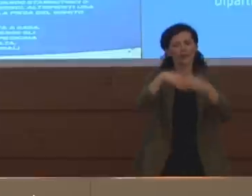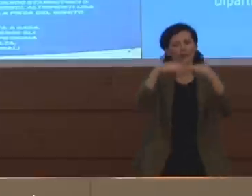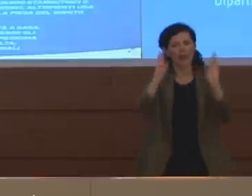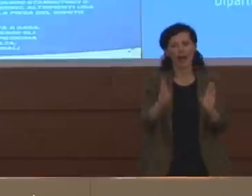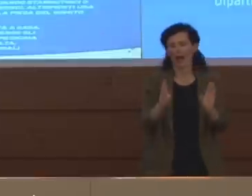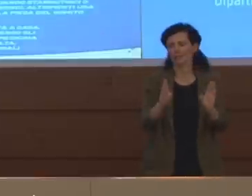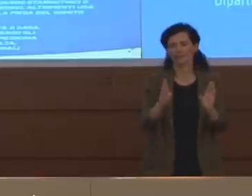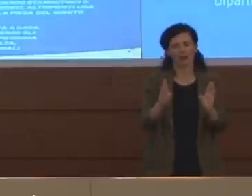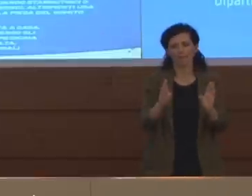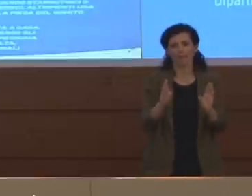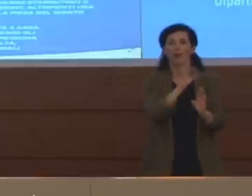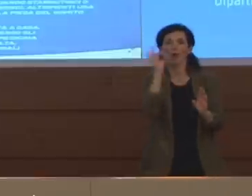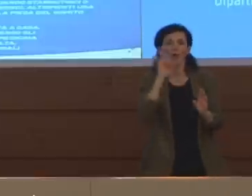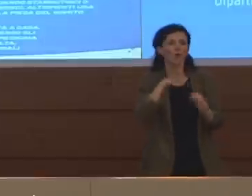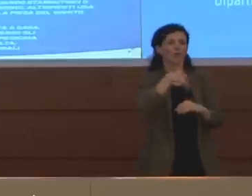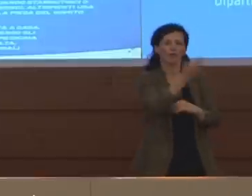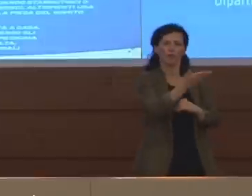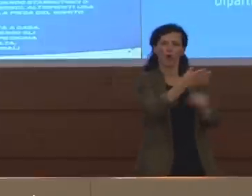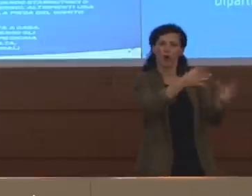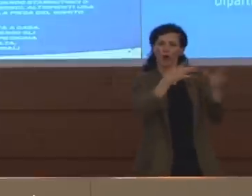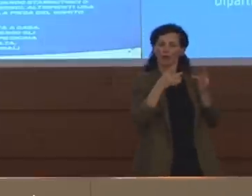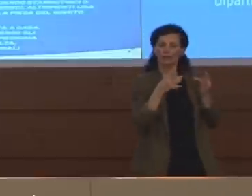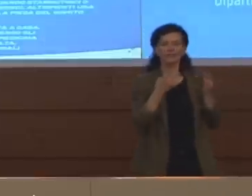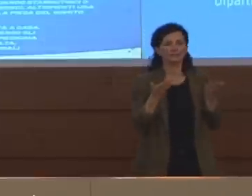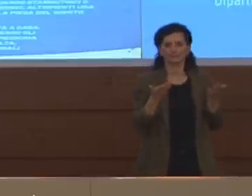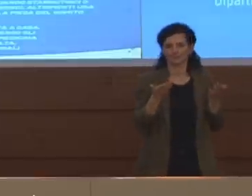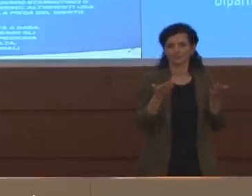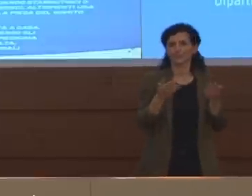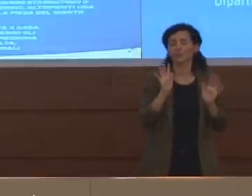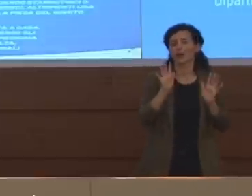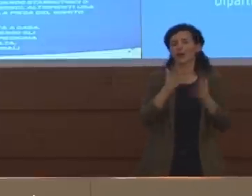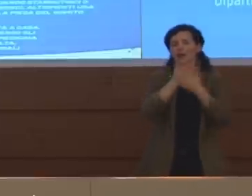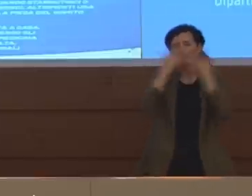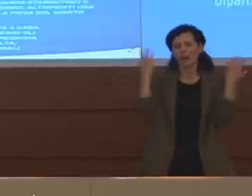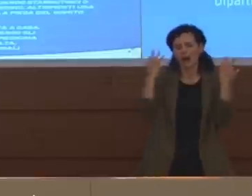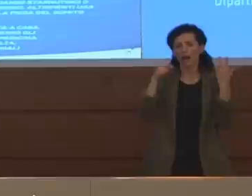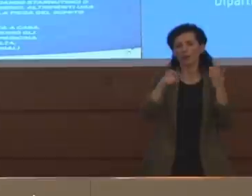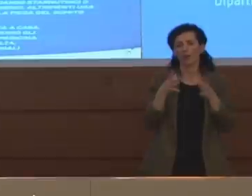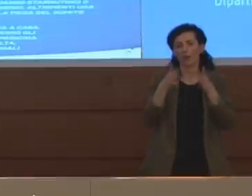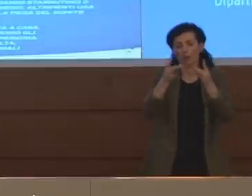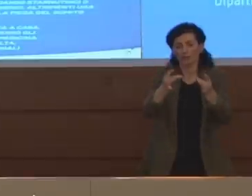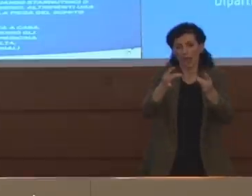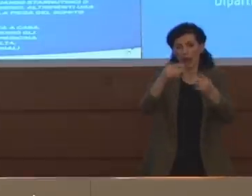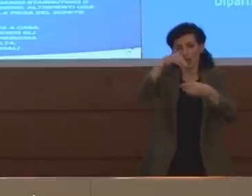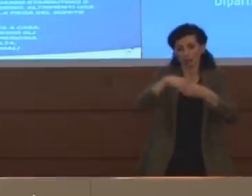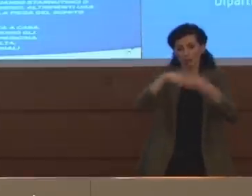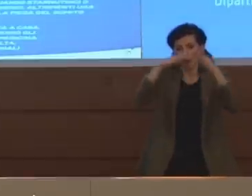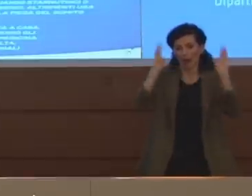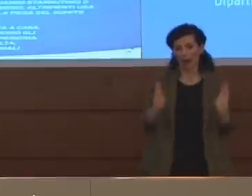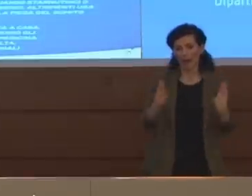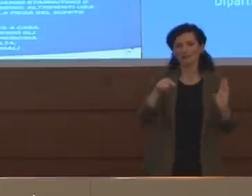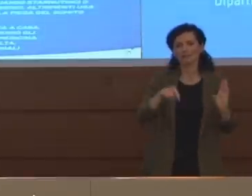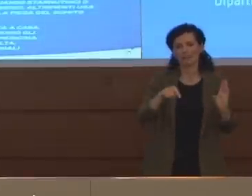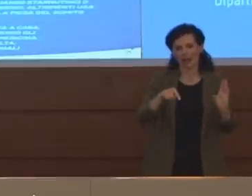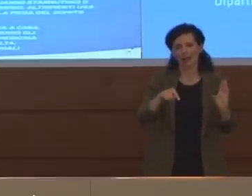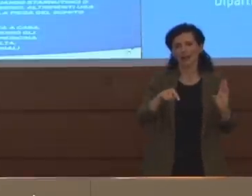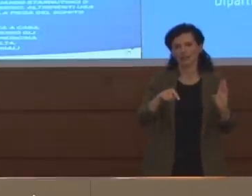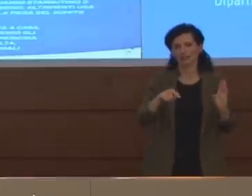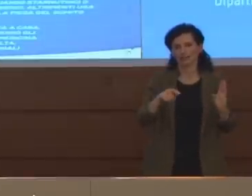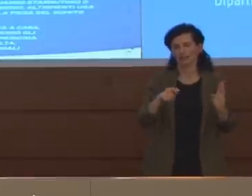Però è indubitabile che il contagio domiciliare in questo senso possa contribuire